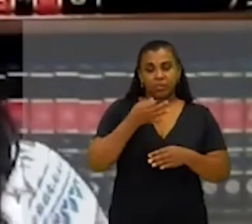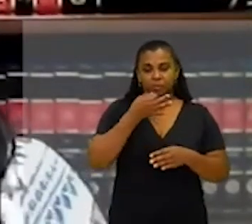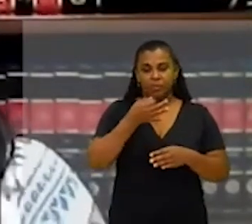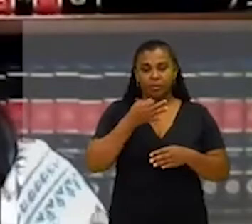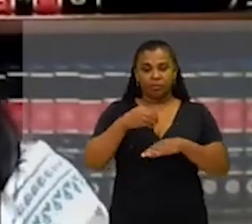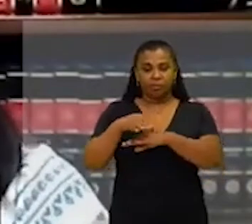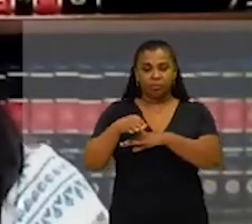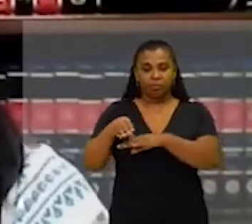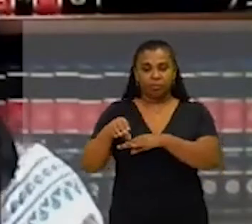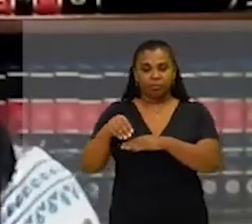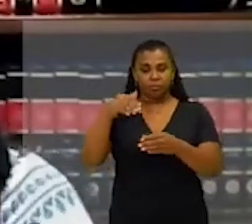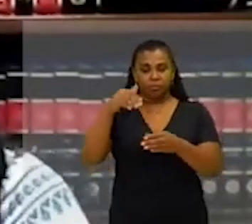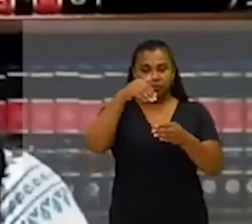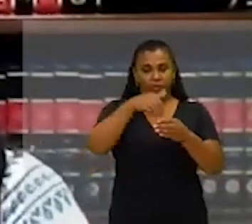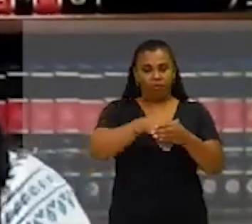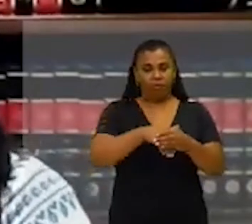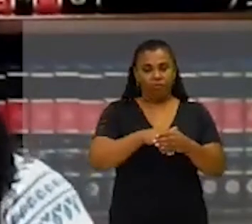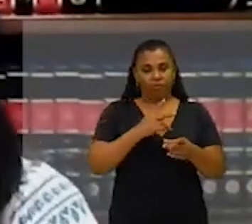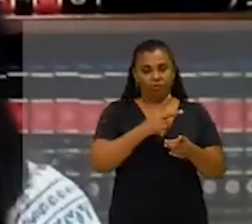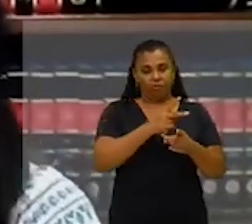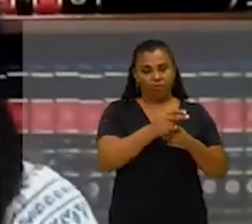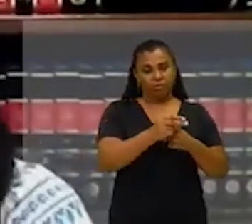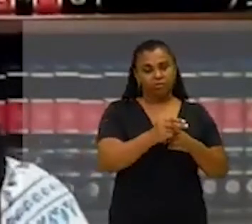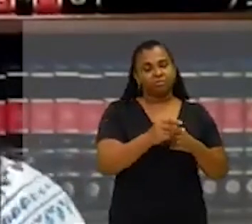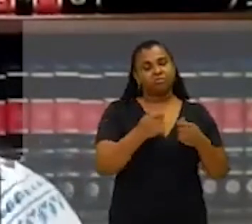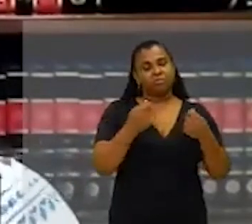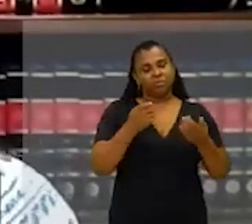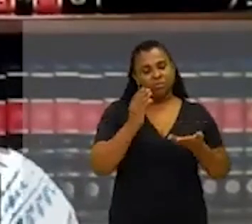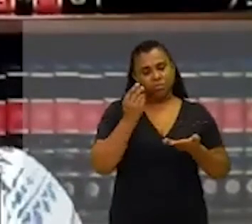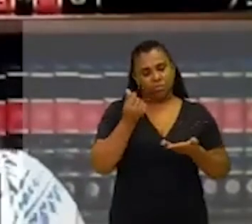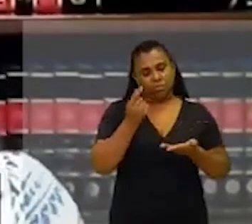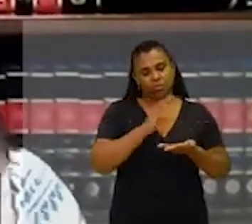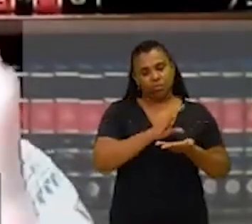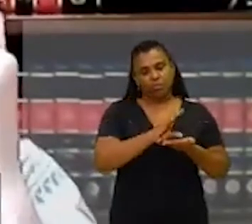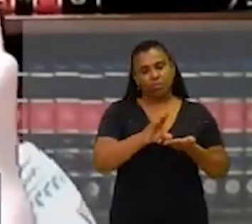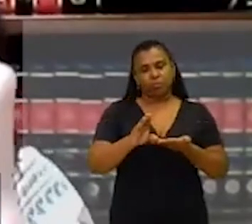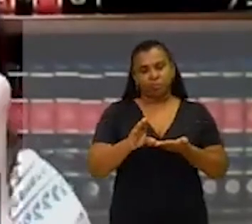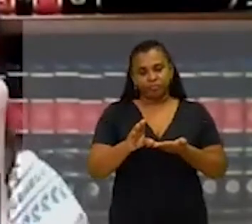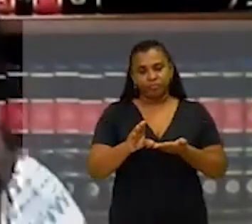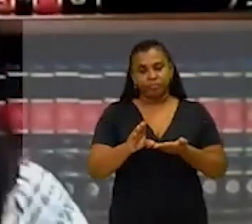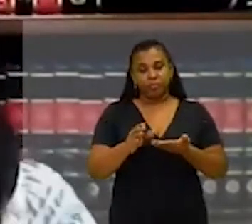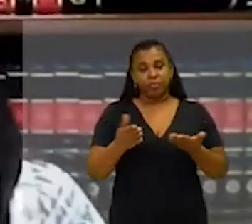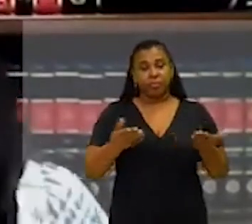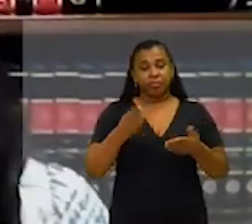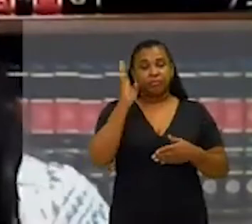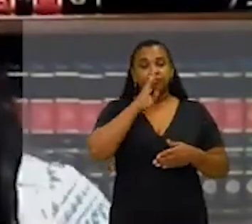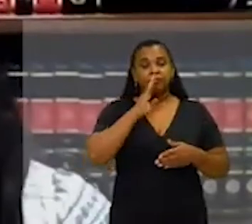econômico isso é de conhecimento de todo mundo e eu estou Brasil a gente limpa o modelo de